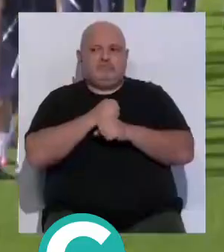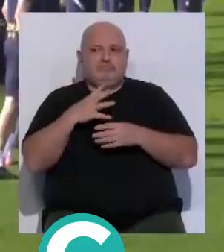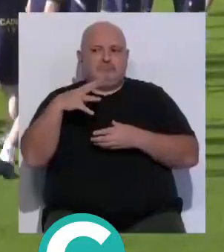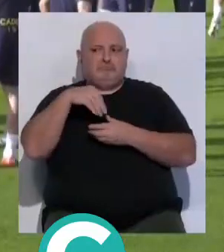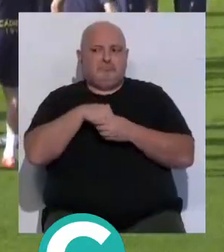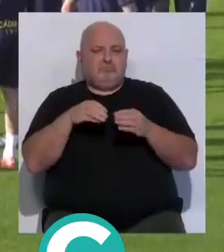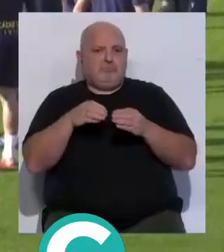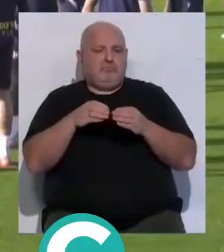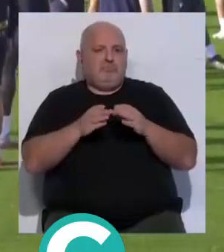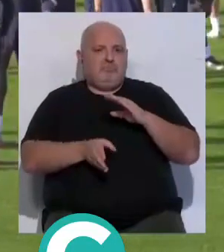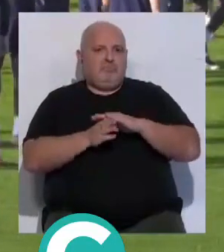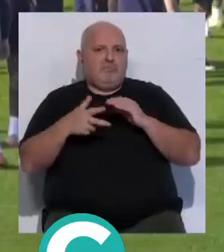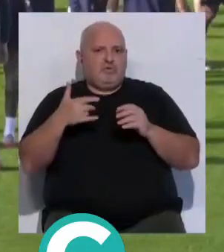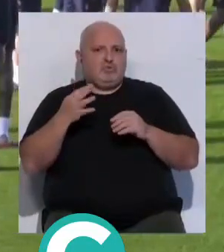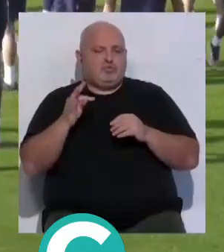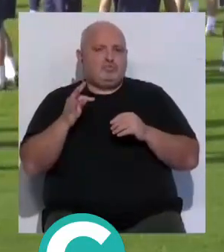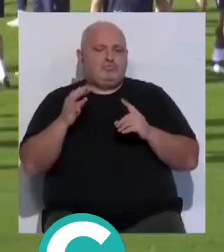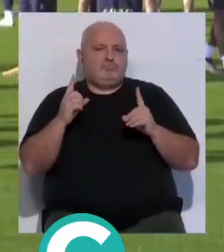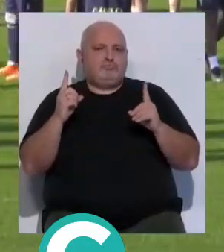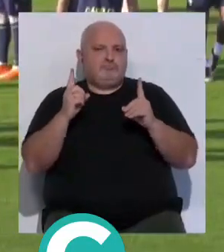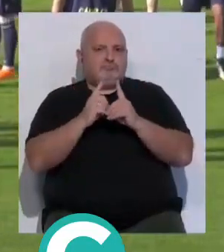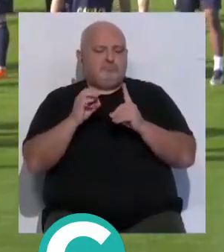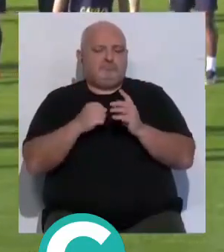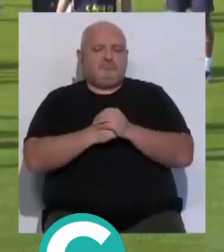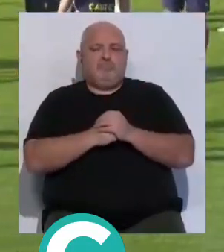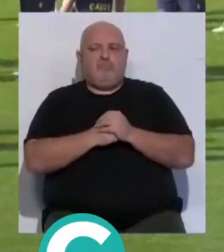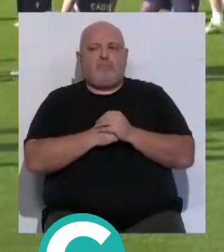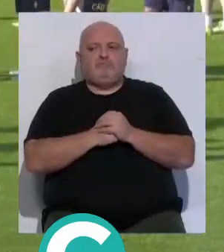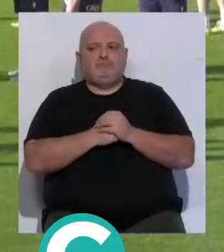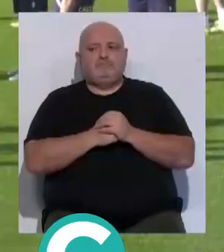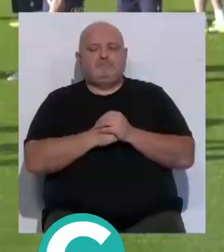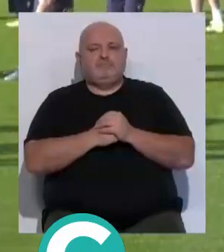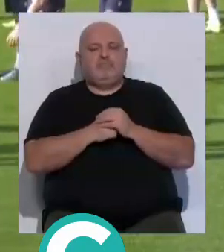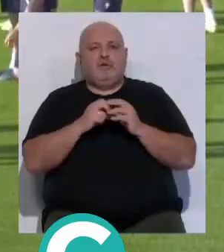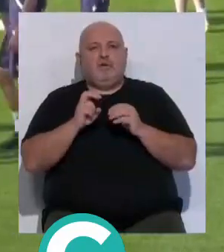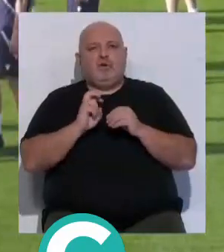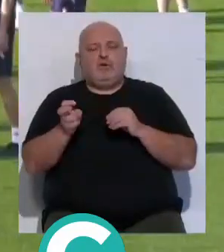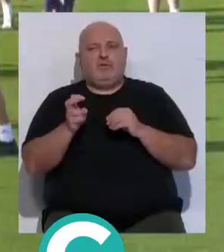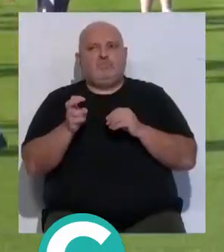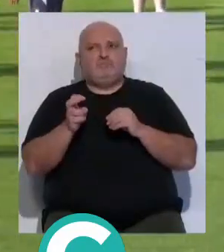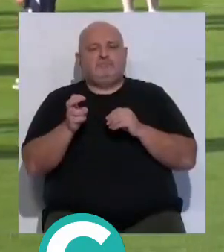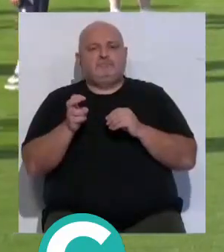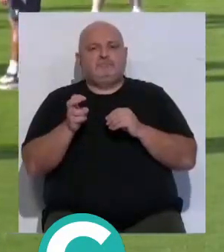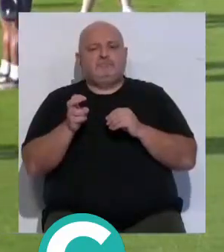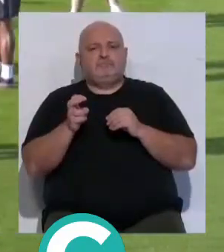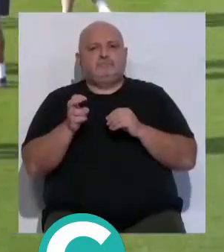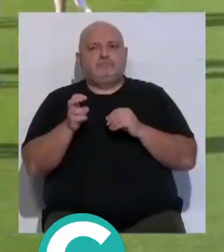normalidad junto con Víctor chu que se cruzaba ahí y hubo también un conato ya de dejar el equipo